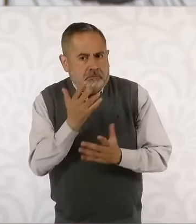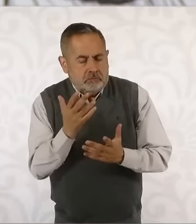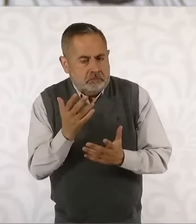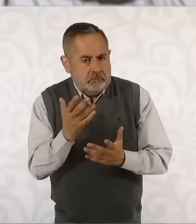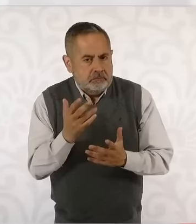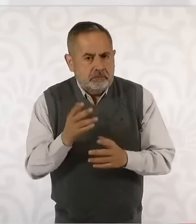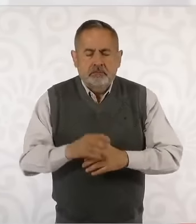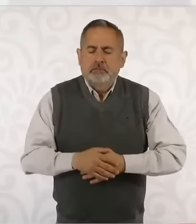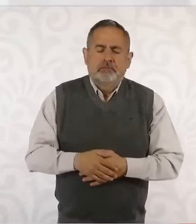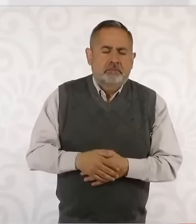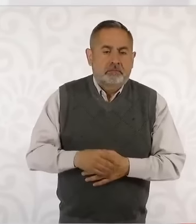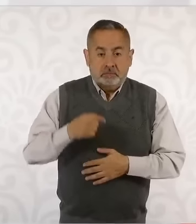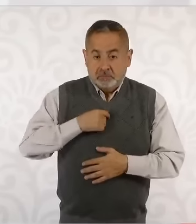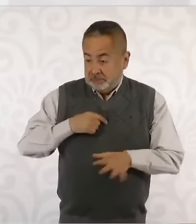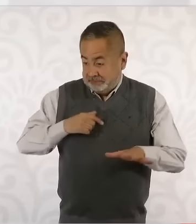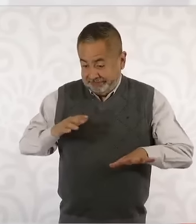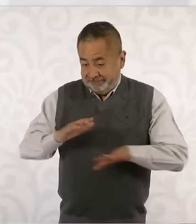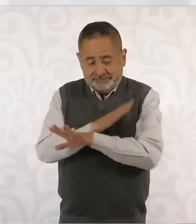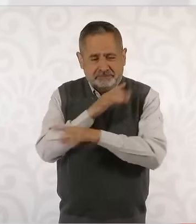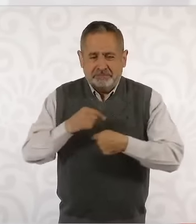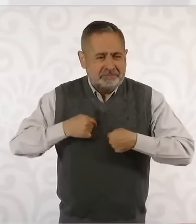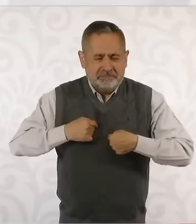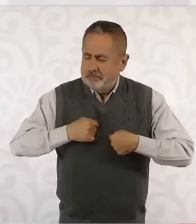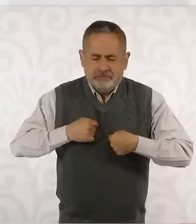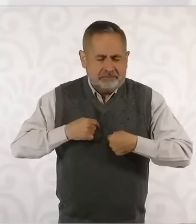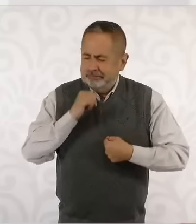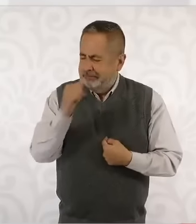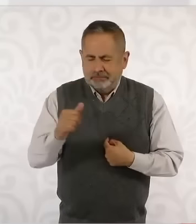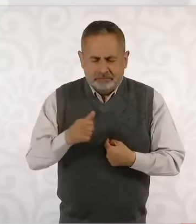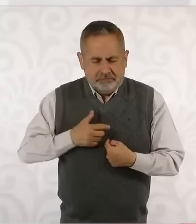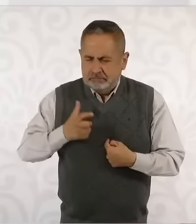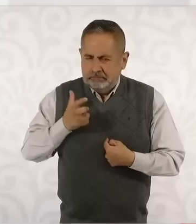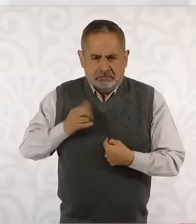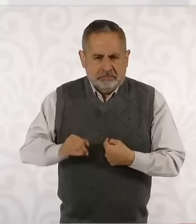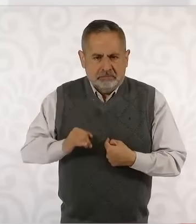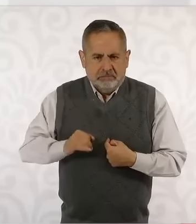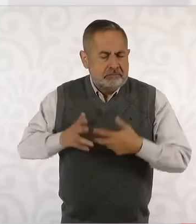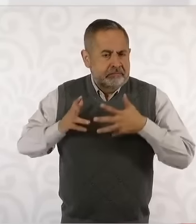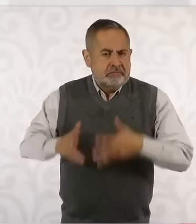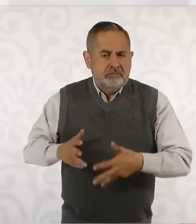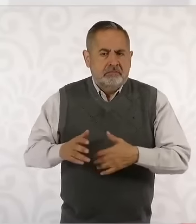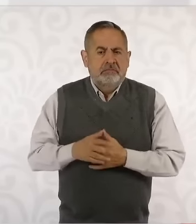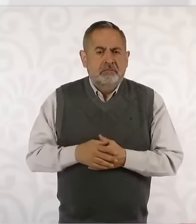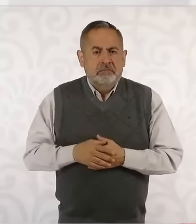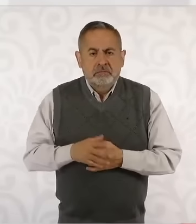Nosotros no vamos a cambiar la manera en que somos. Nosotros no podemos estar lejos de la